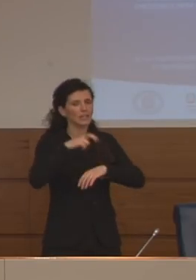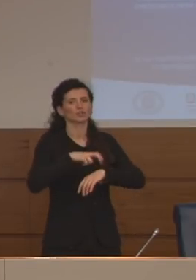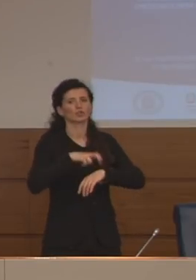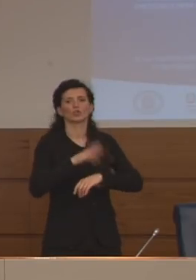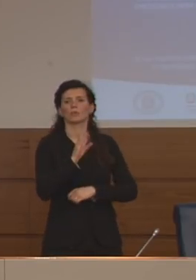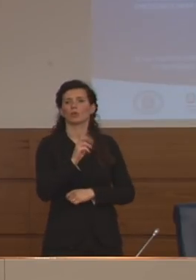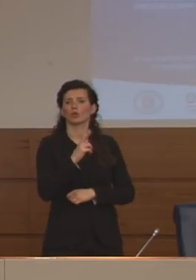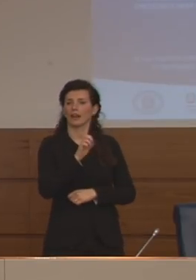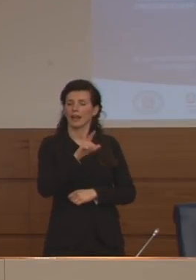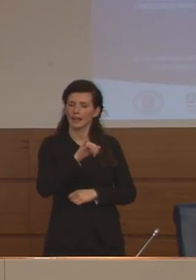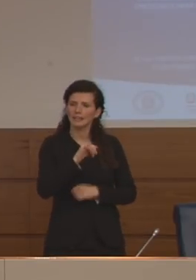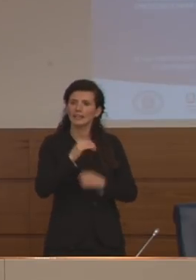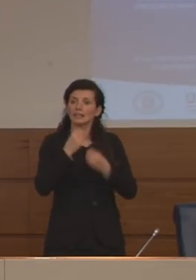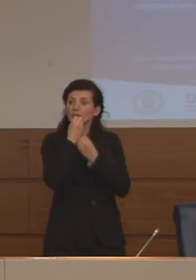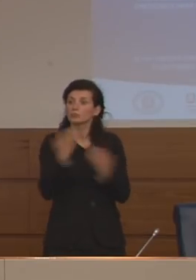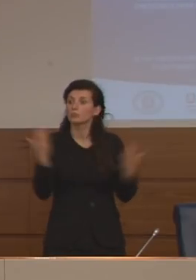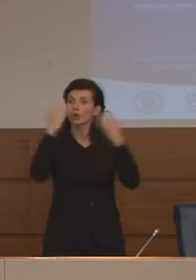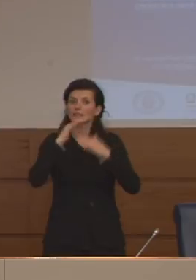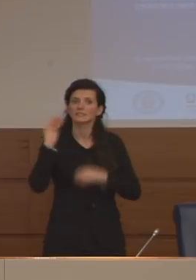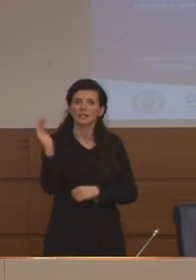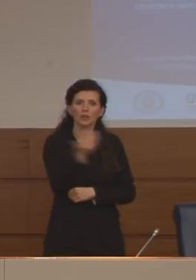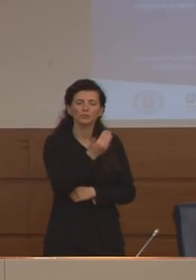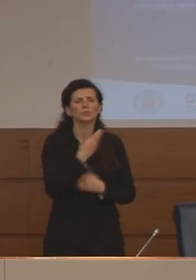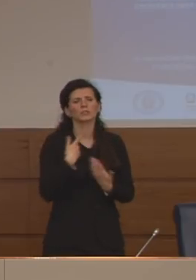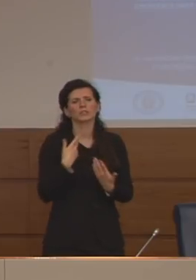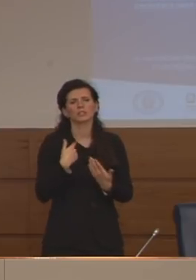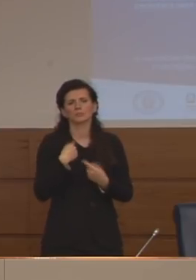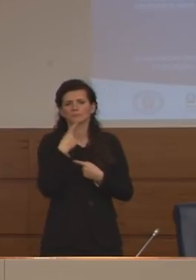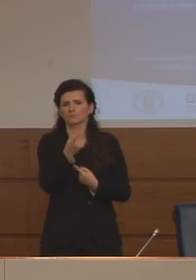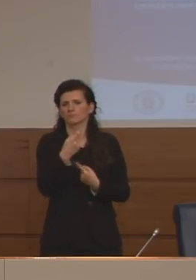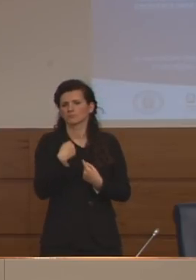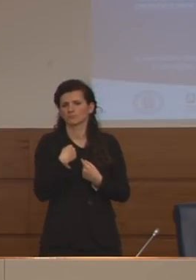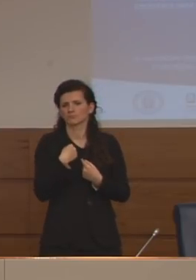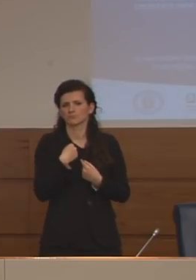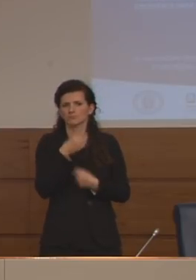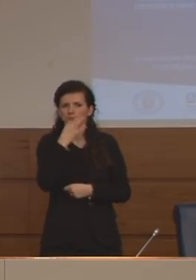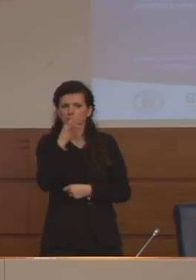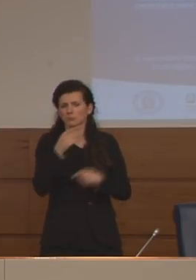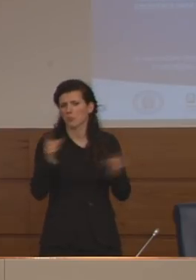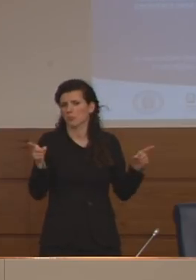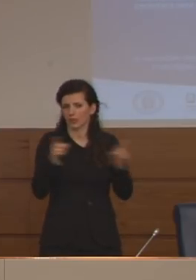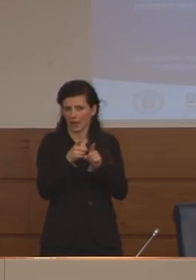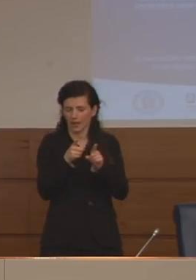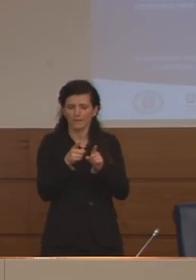Beh, alcuni brevi commenti. Il primo commento è